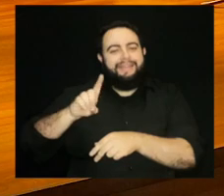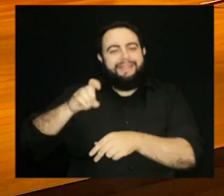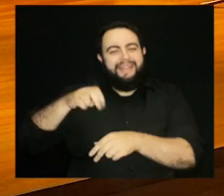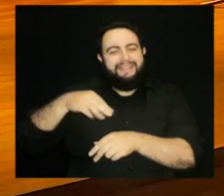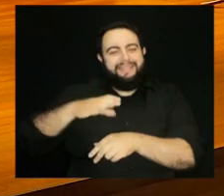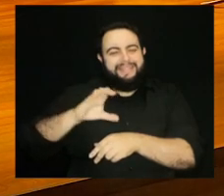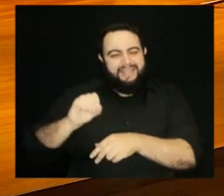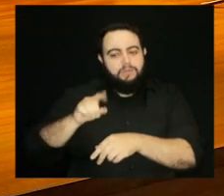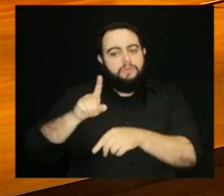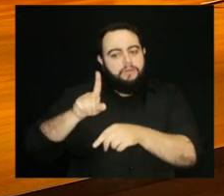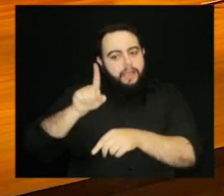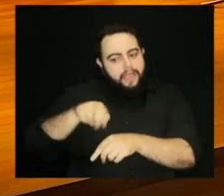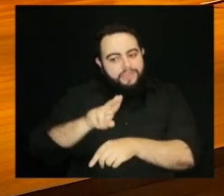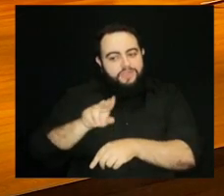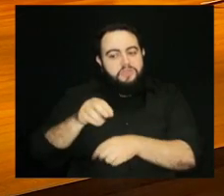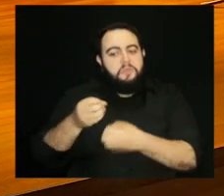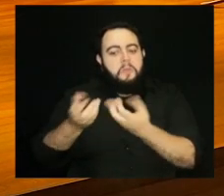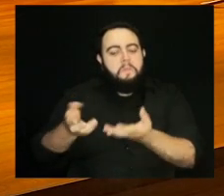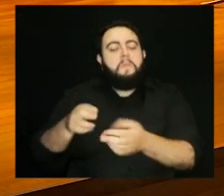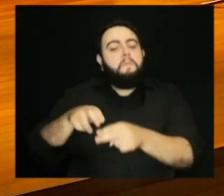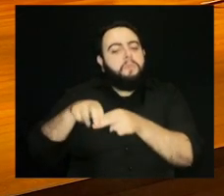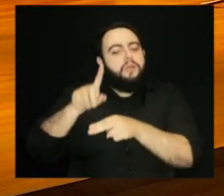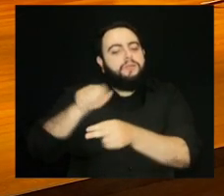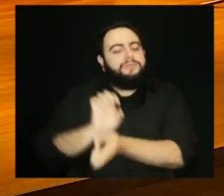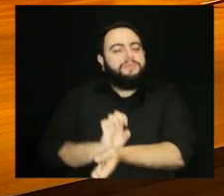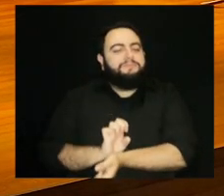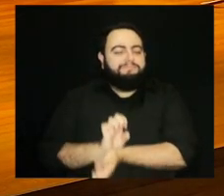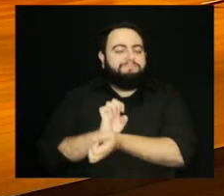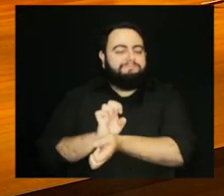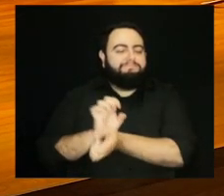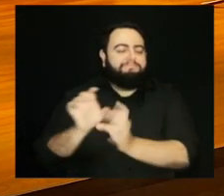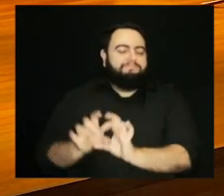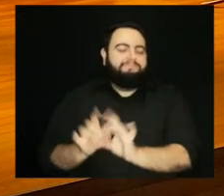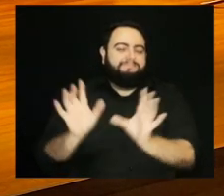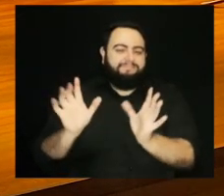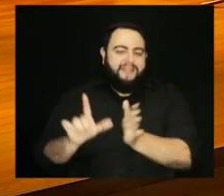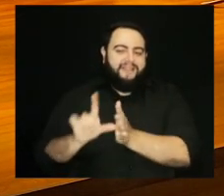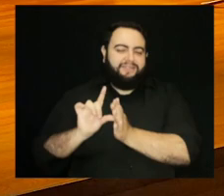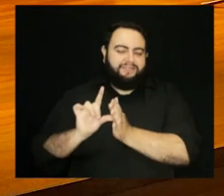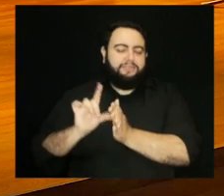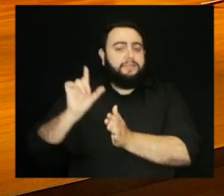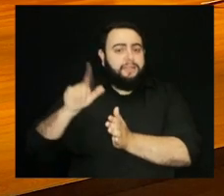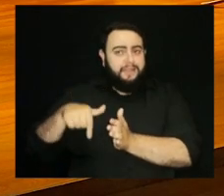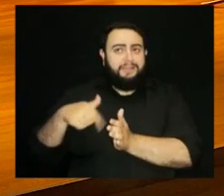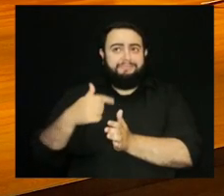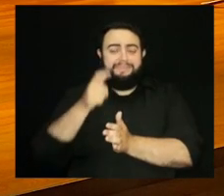redenção dos escravos. Isso eu acho muito bom, uma vingança interessante, que até hoje tentam